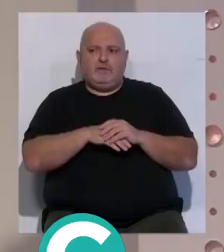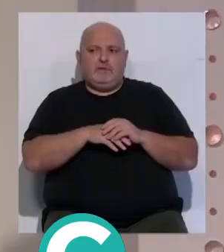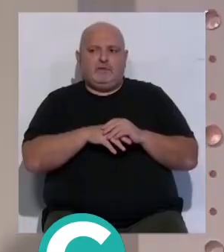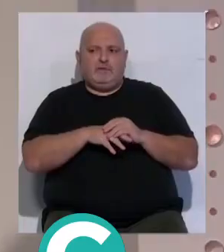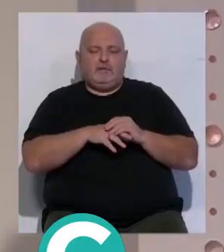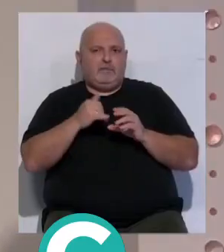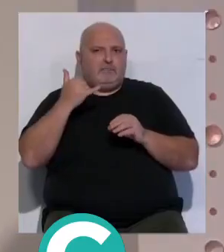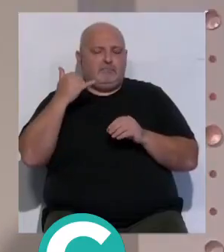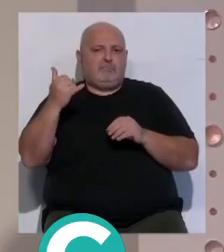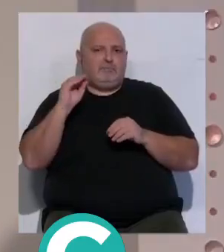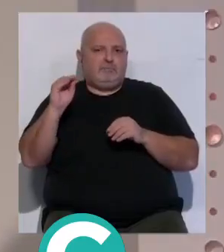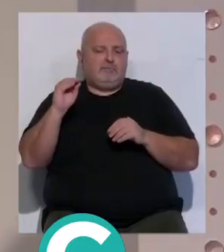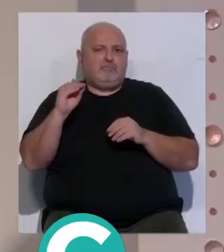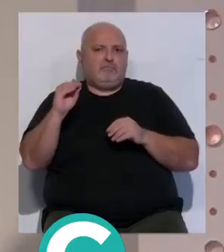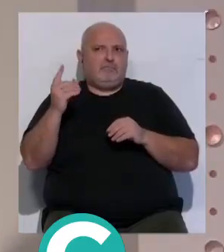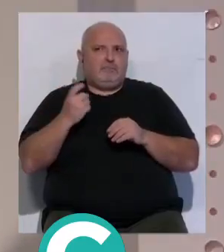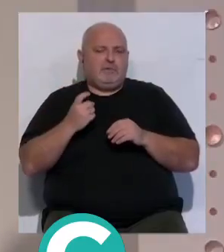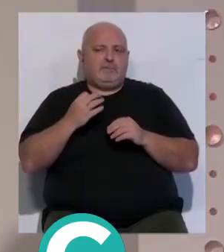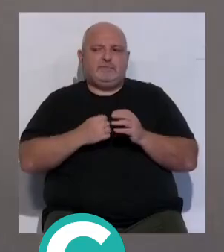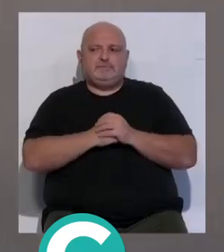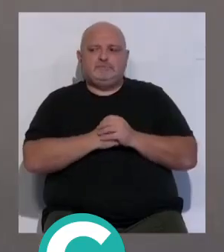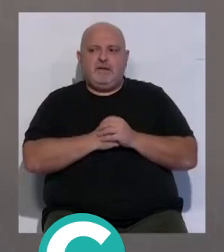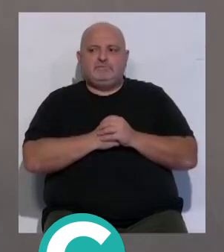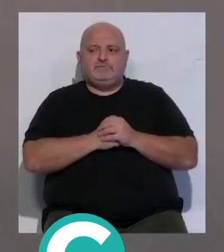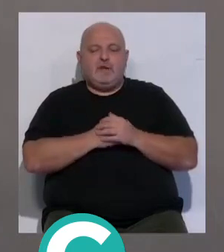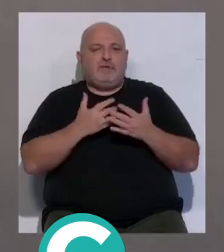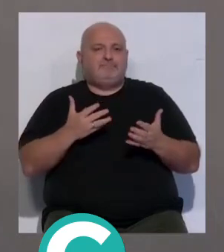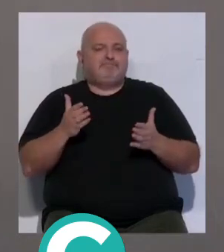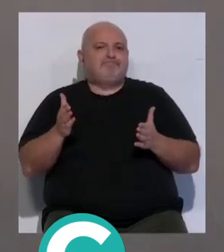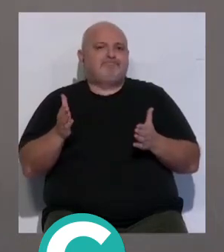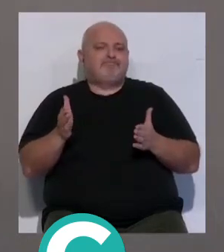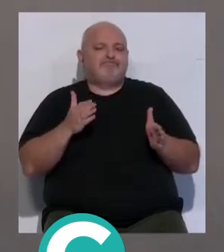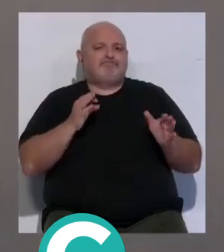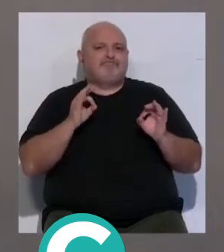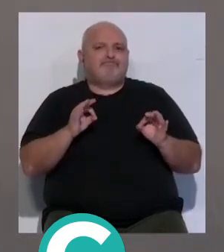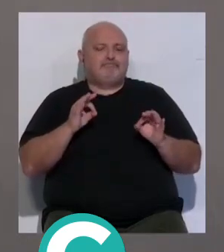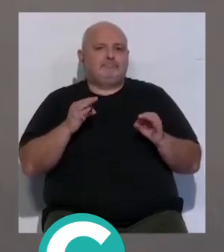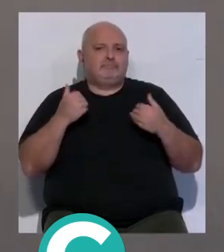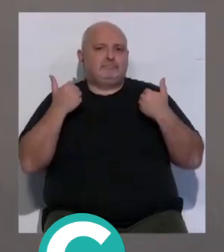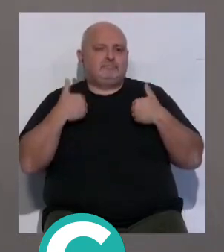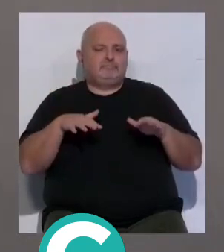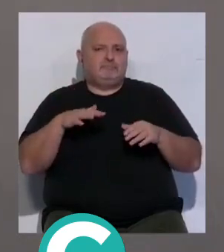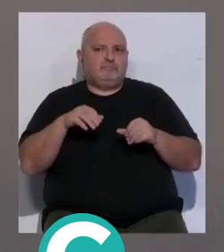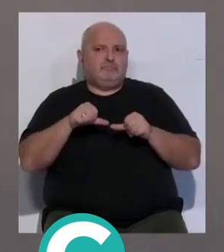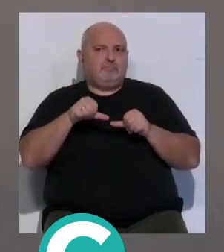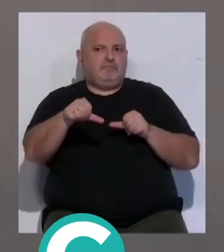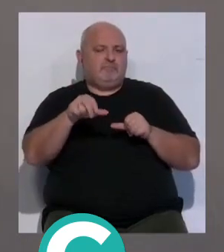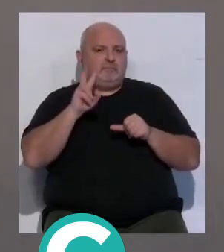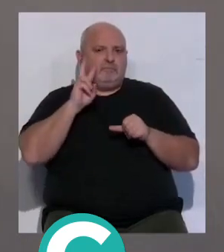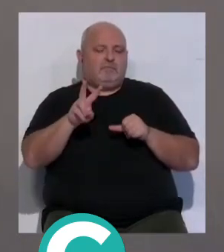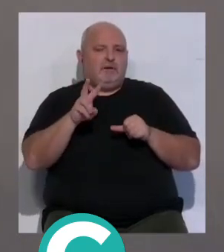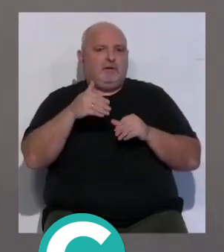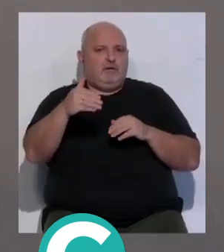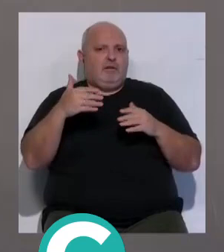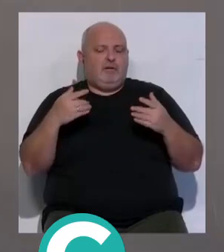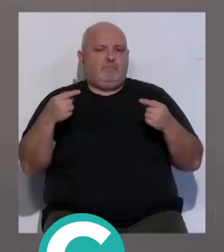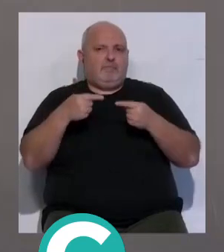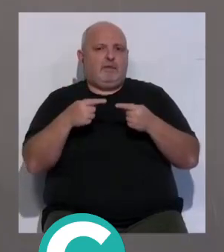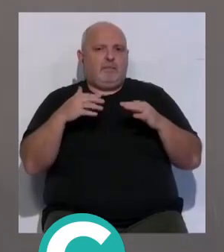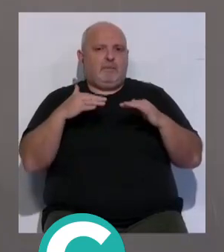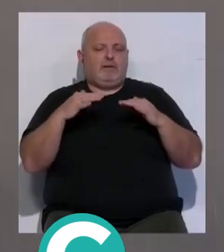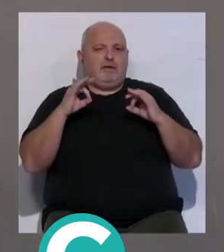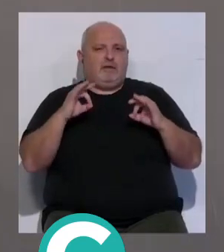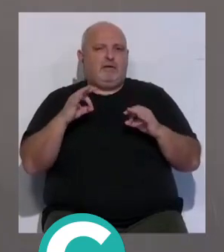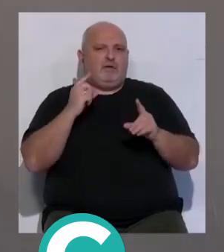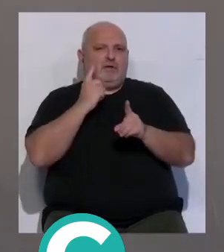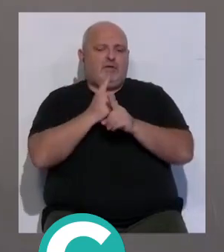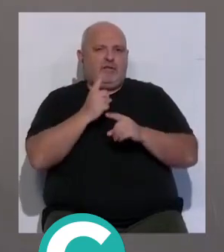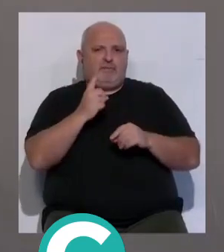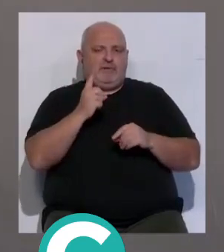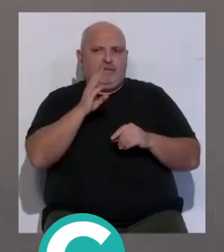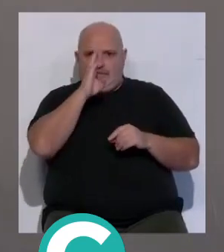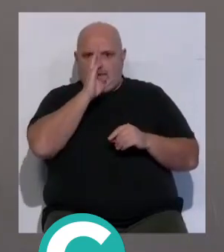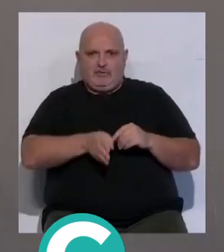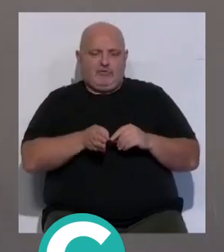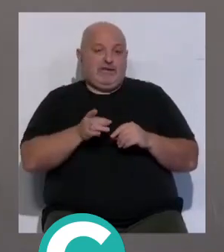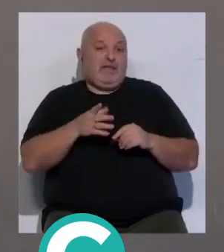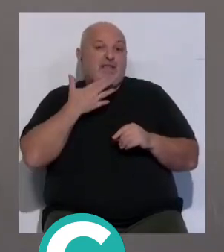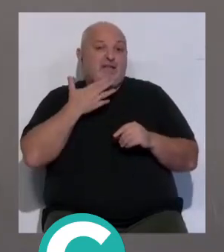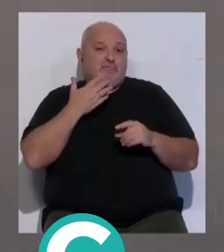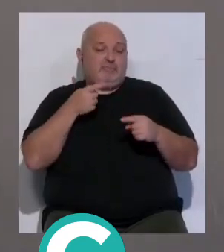como decimos ya la vista está puesta en el próximo partido frente a un rival directo que empezó la